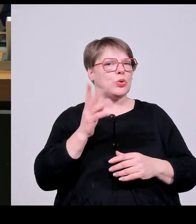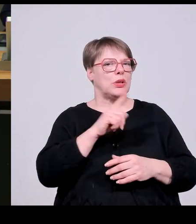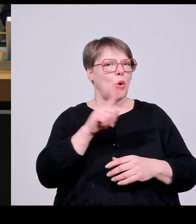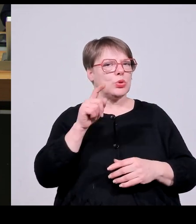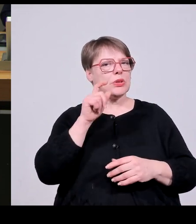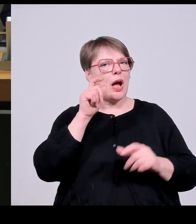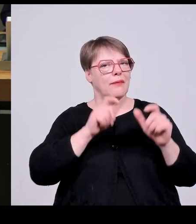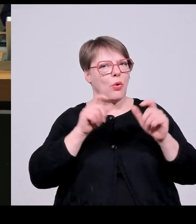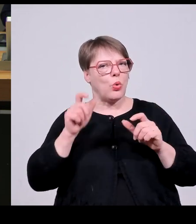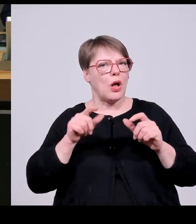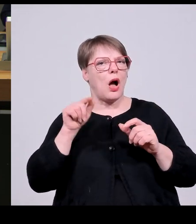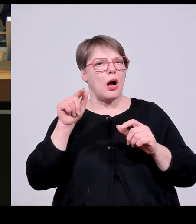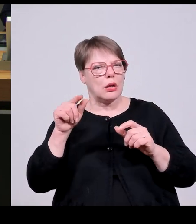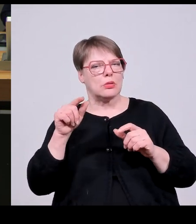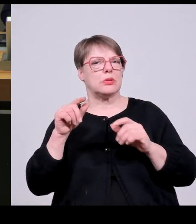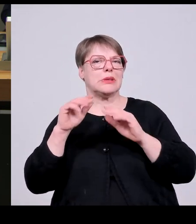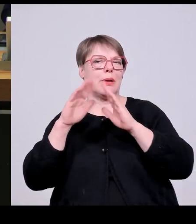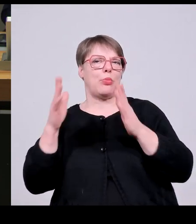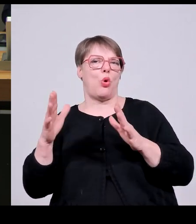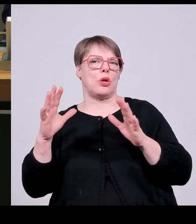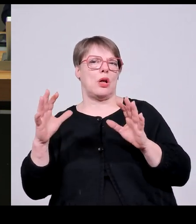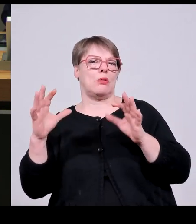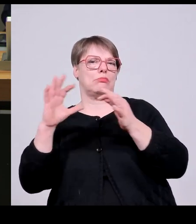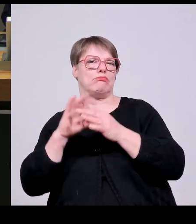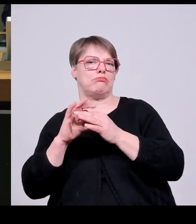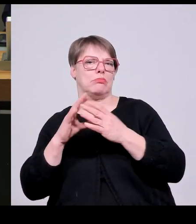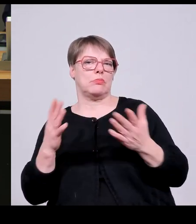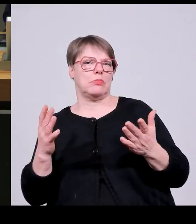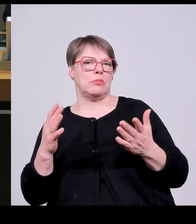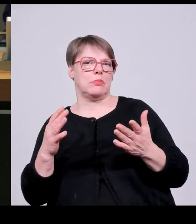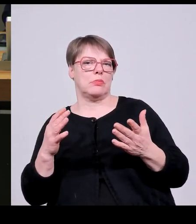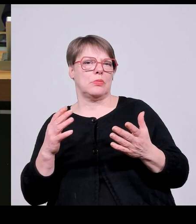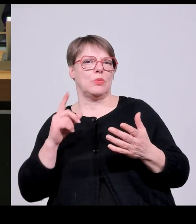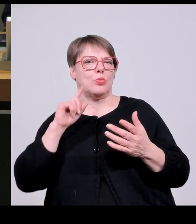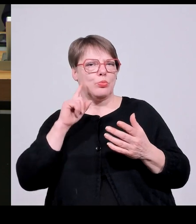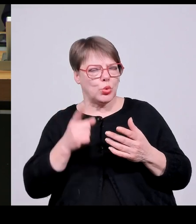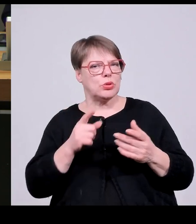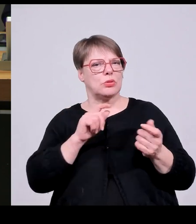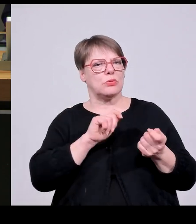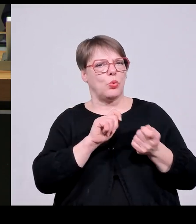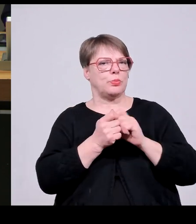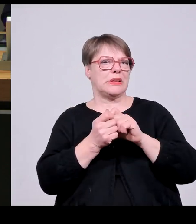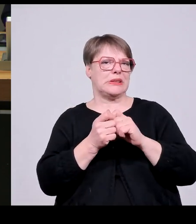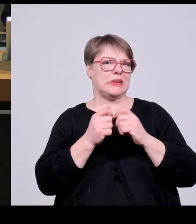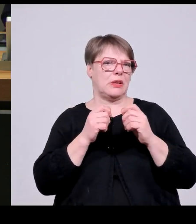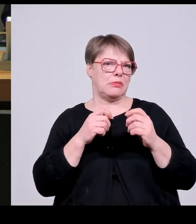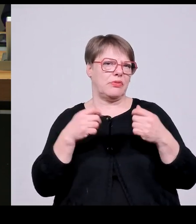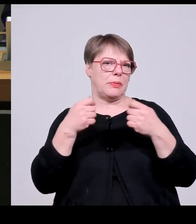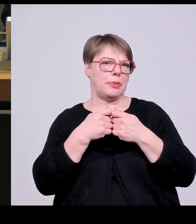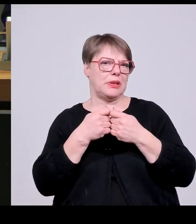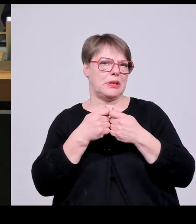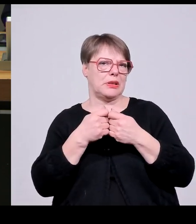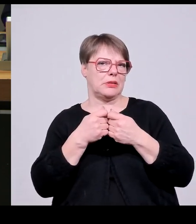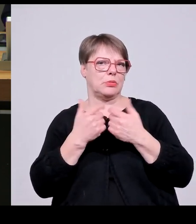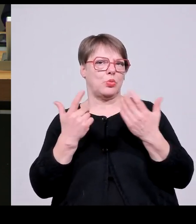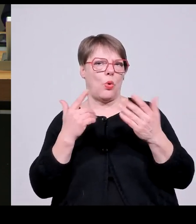des Lernens. Es gibt es schöne Beispiele. Gerade in skandinavischen Ländern Bibliothek in Helsinki kennt.